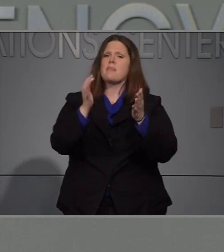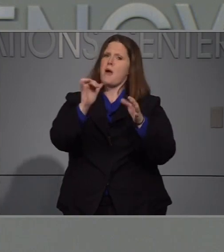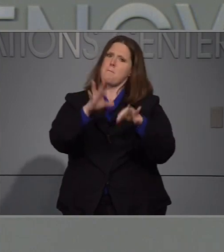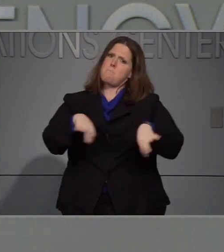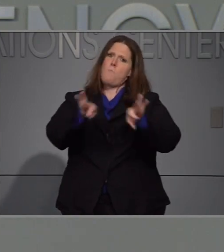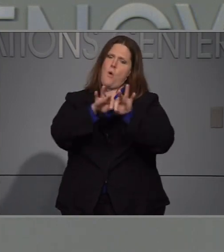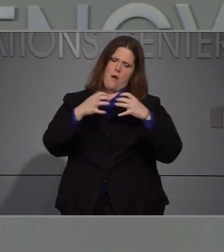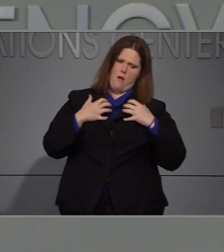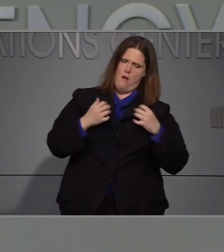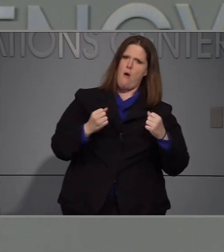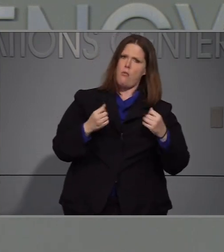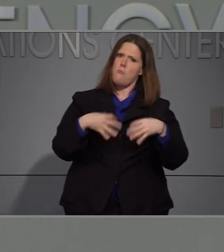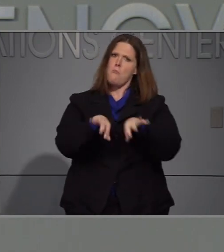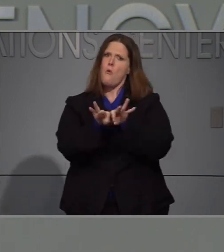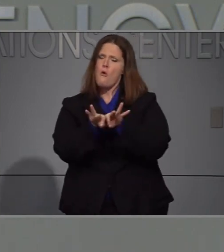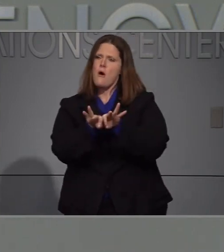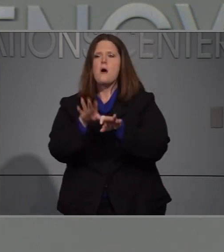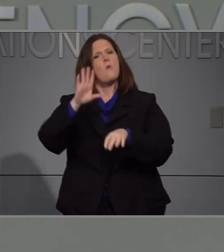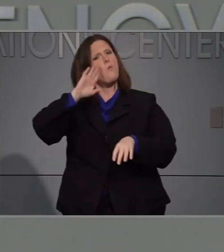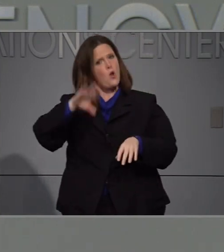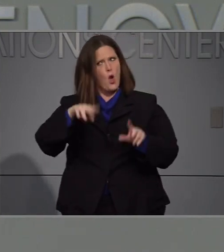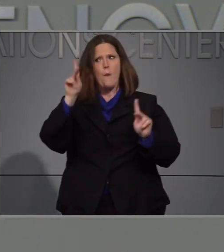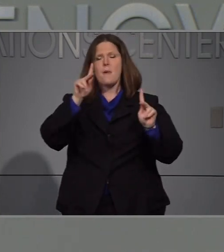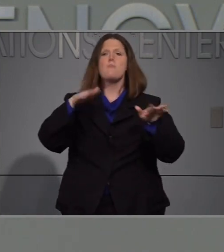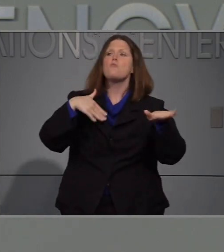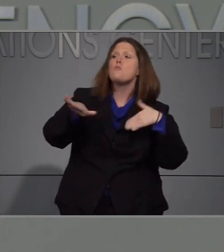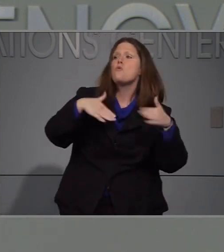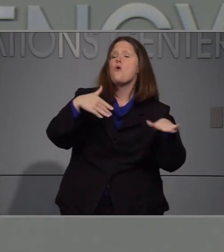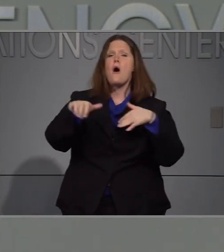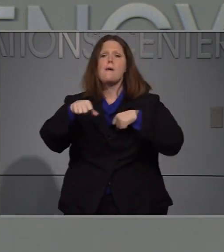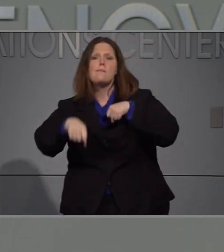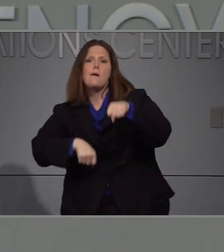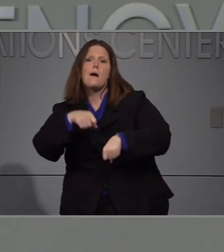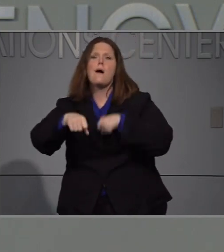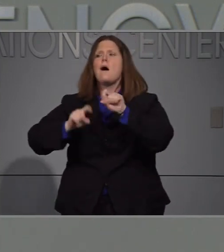ejercicio, porque sabemos que es importante y cuando las personas hacen actividades al